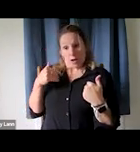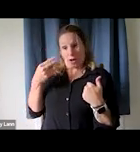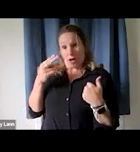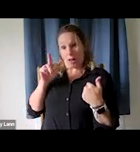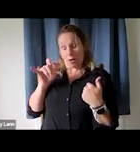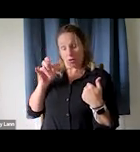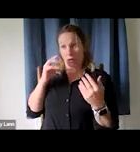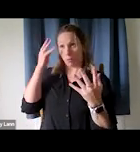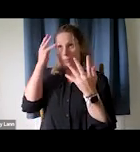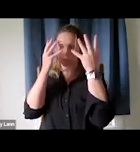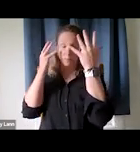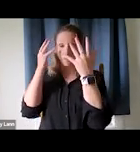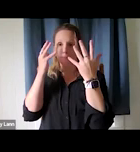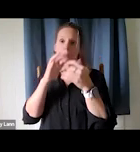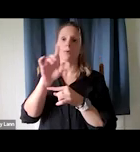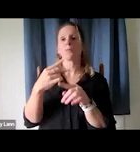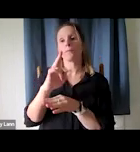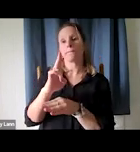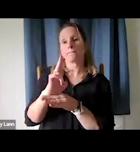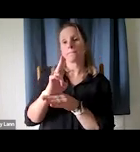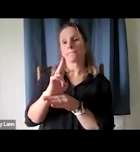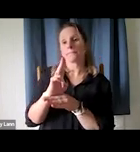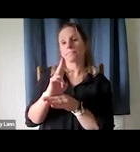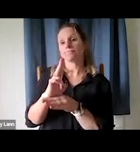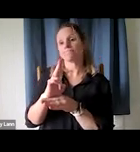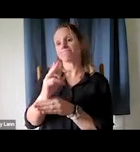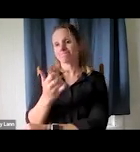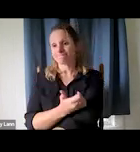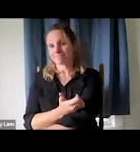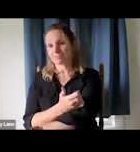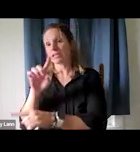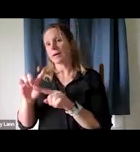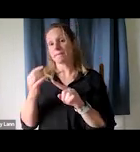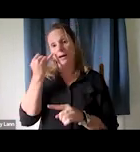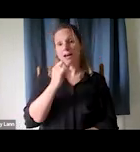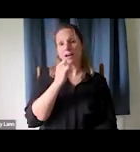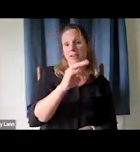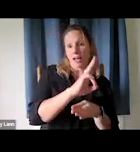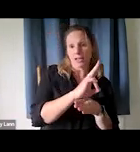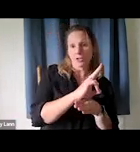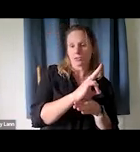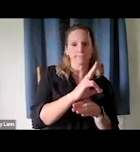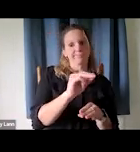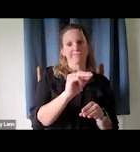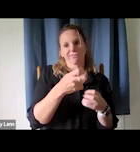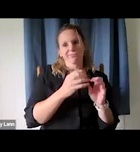cuando consume una sustancia pero cuando no consumen la sustancia, no tienen problemas.